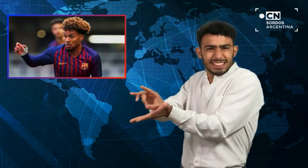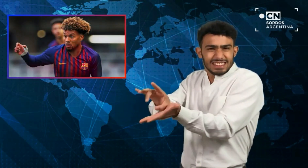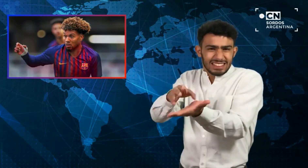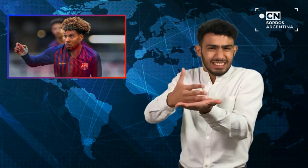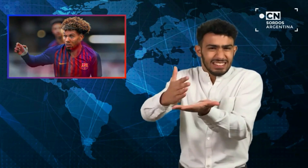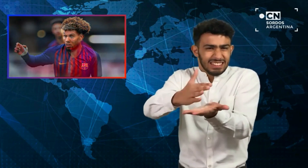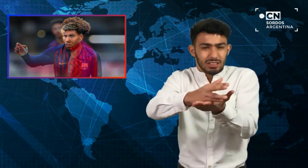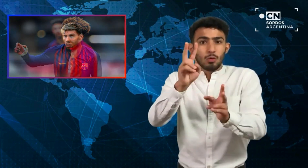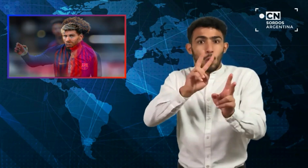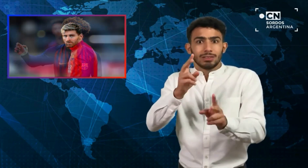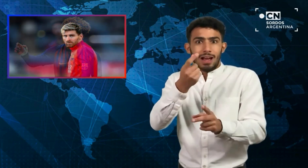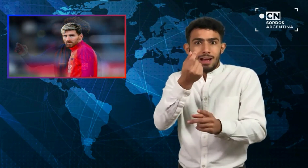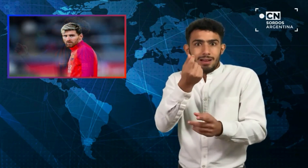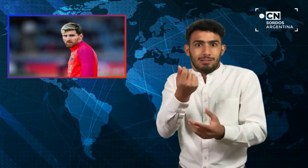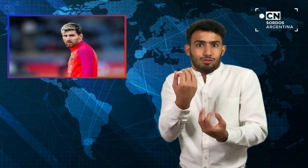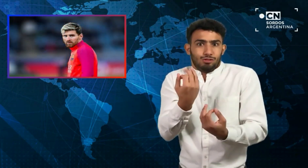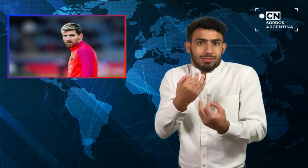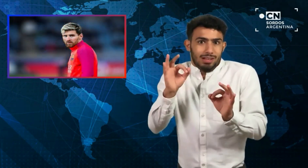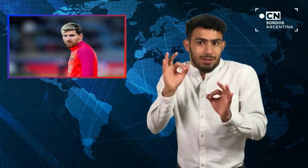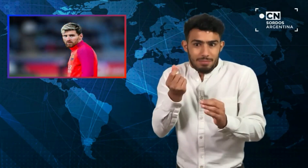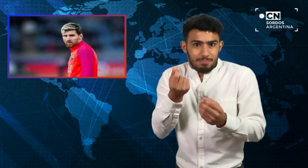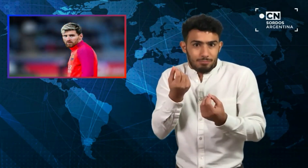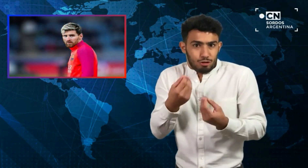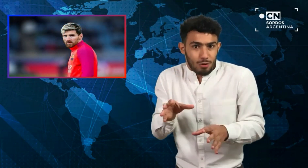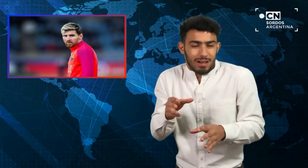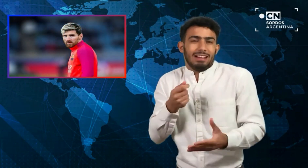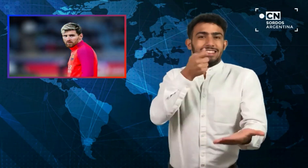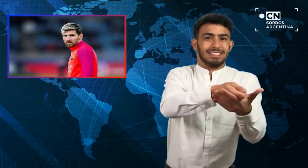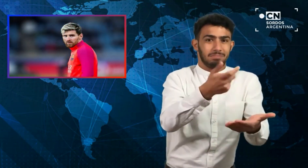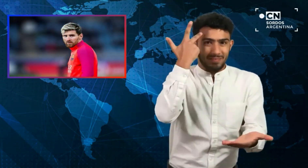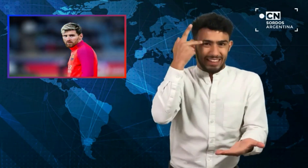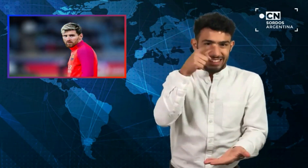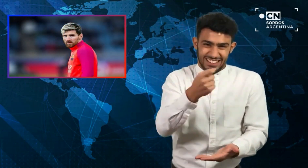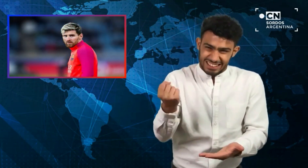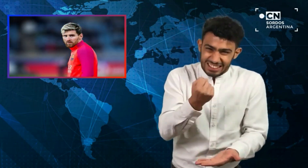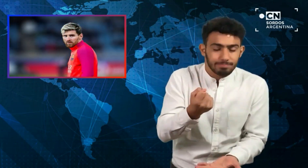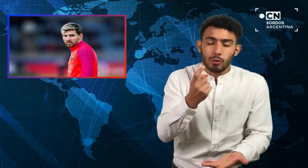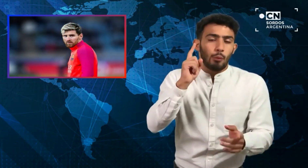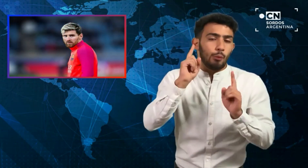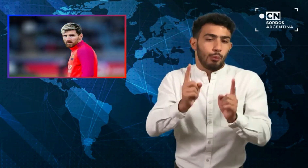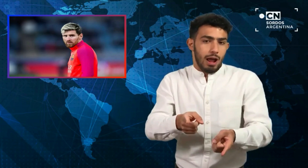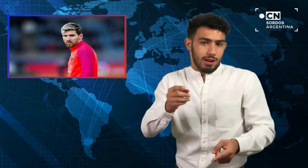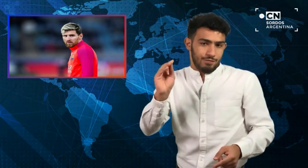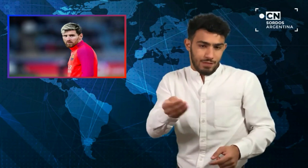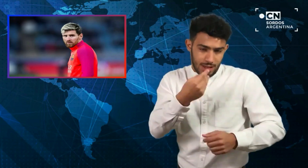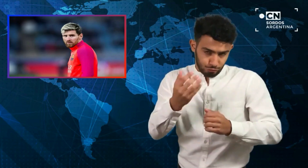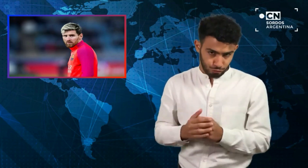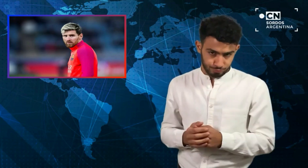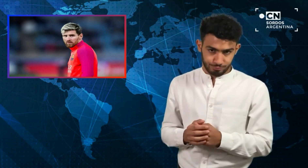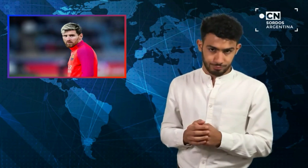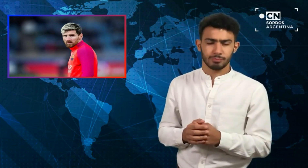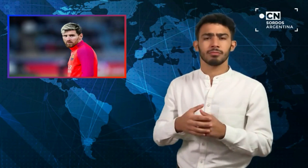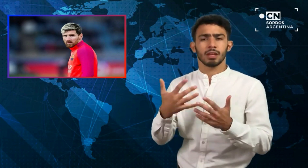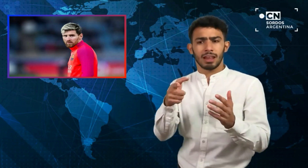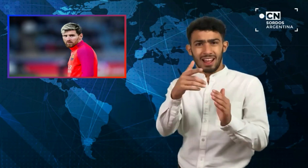para alcanzar el número que le permitiera fichar a Messi. Pero ni así pudo hacerlo.